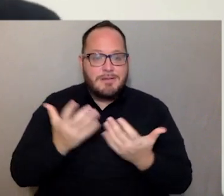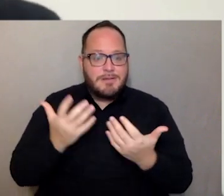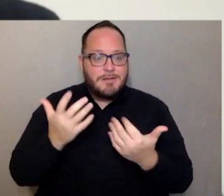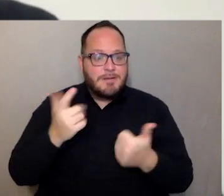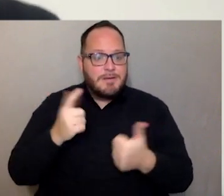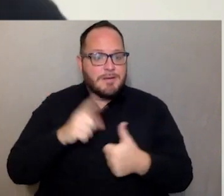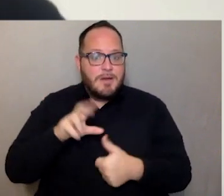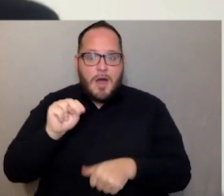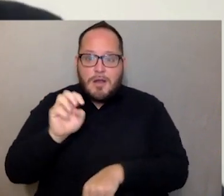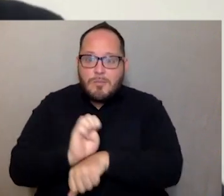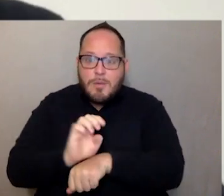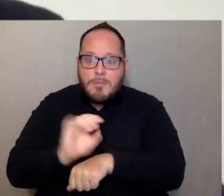CREDITOR